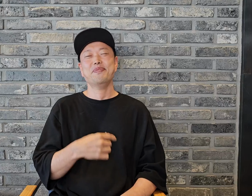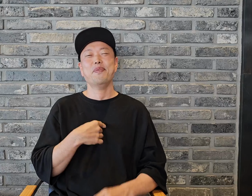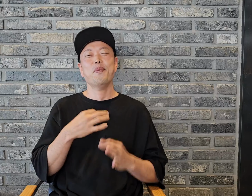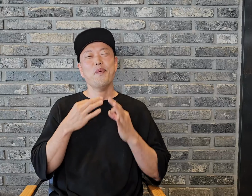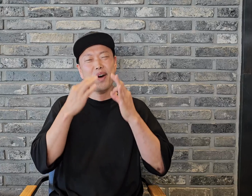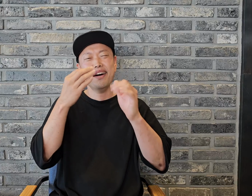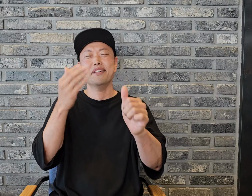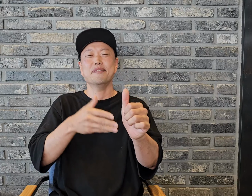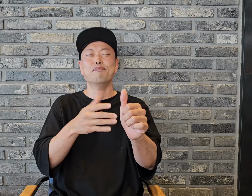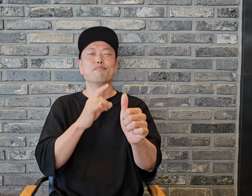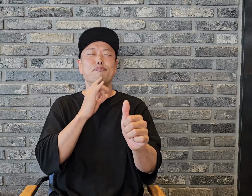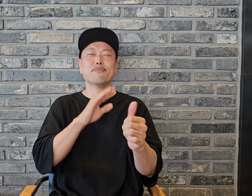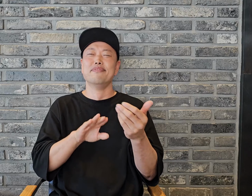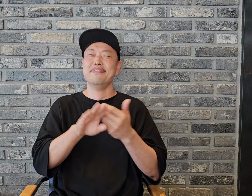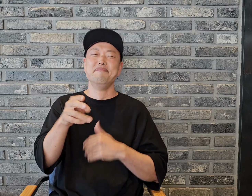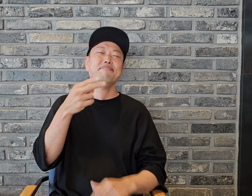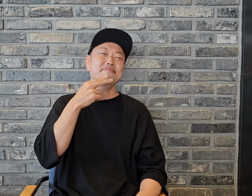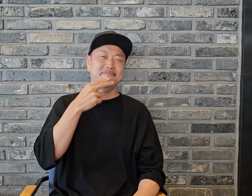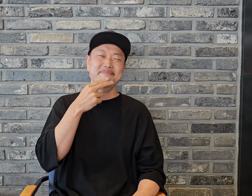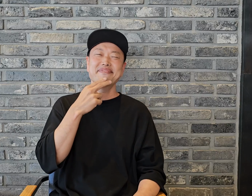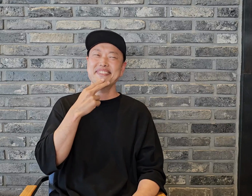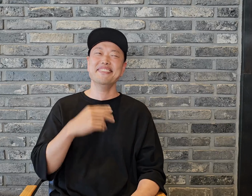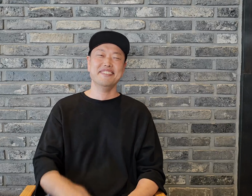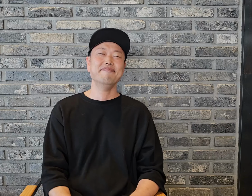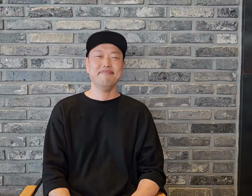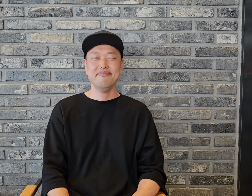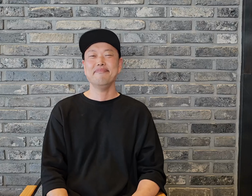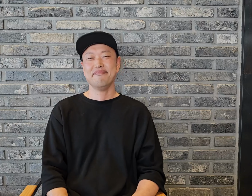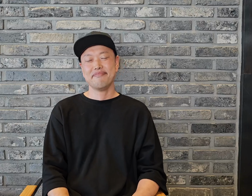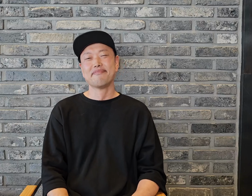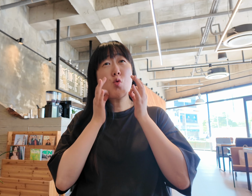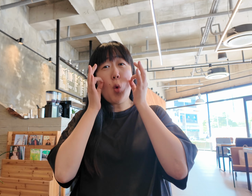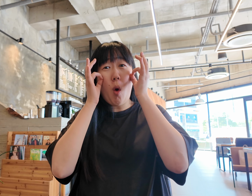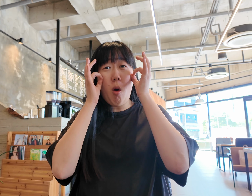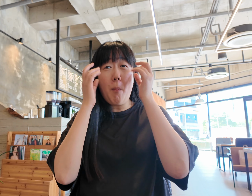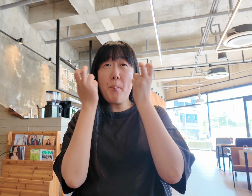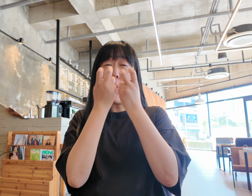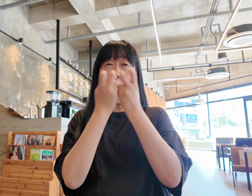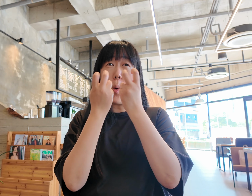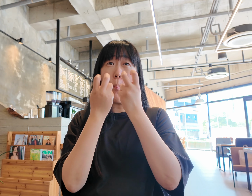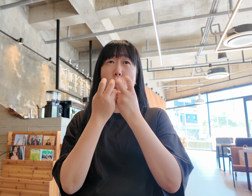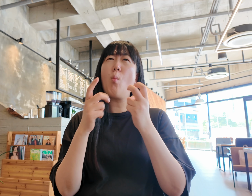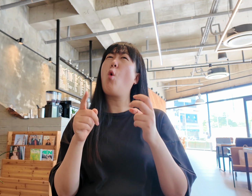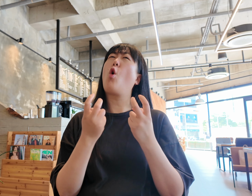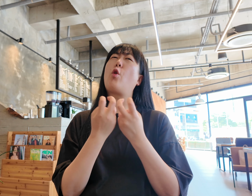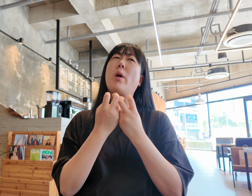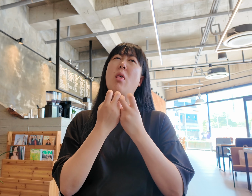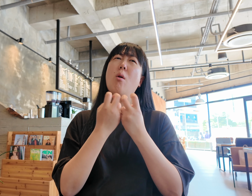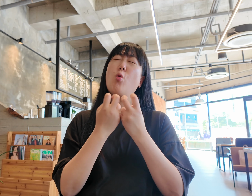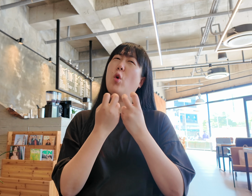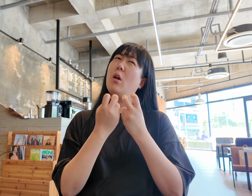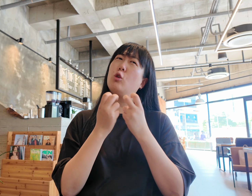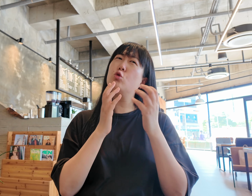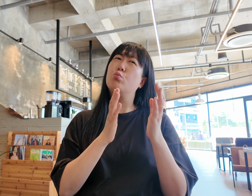노력해 주세요! 그뿐이에요 노력하는 방법이 어떤 게 있을까요?